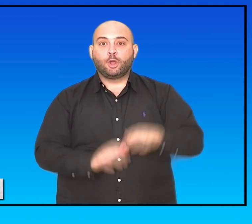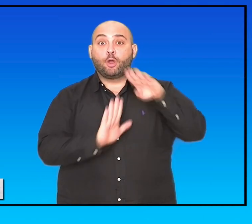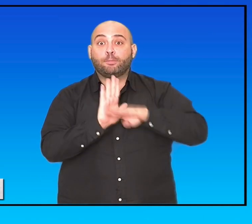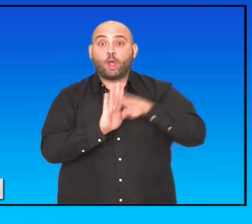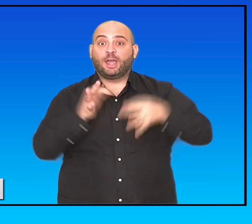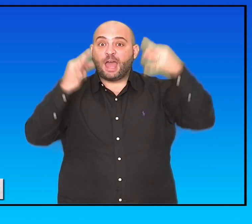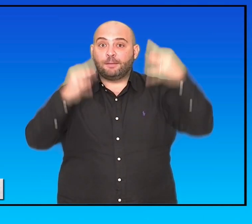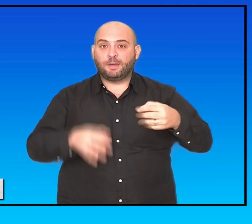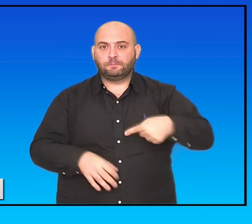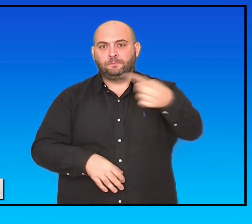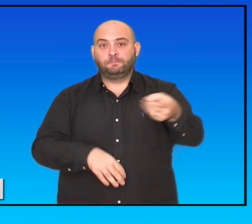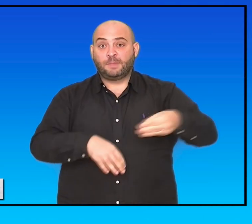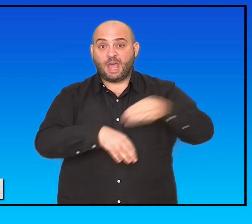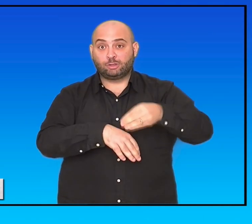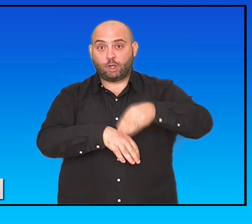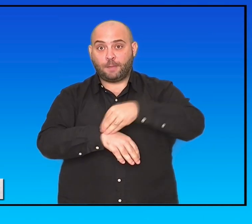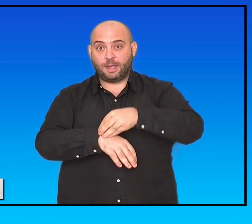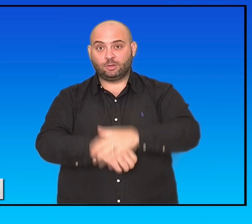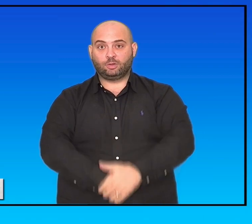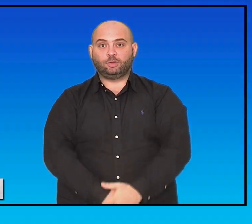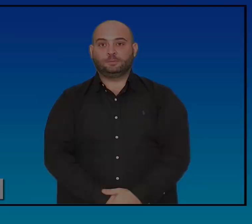Il programma dettagliato sarà aggiornato a breve.